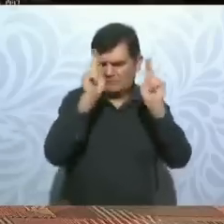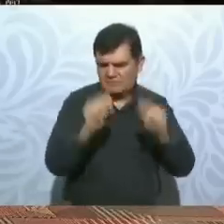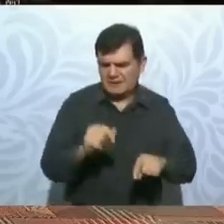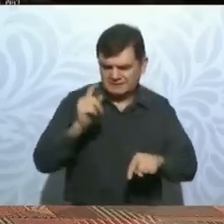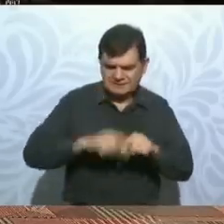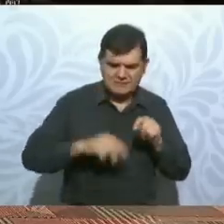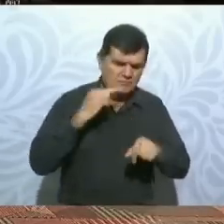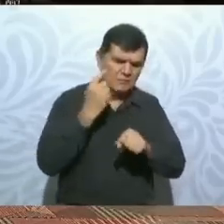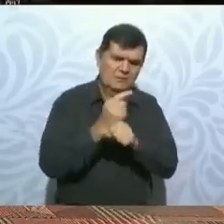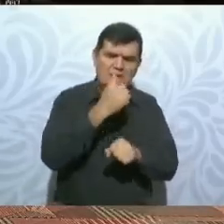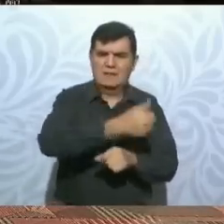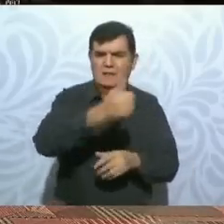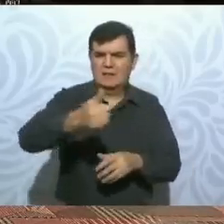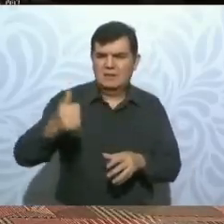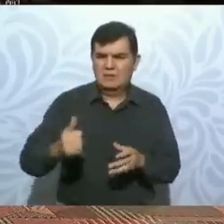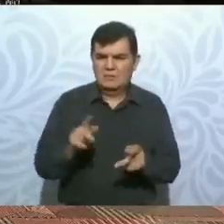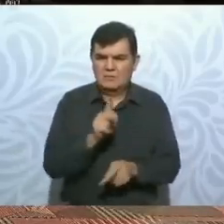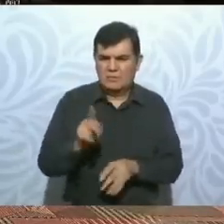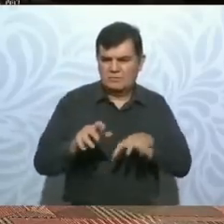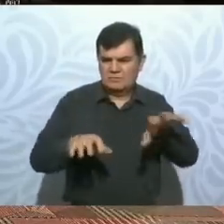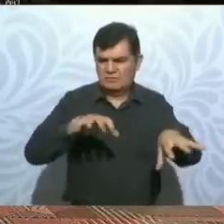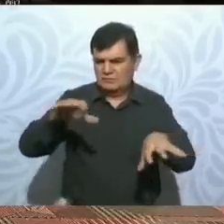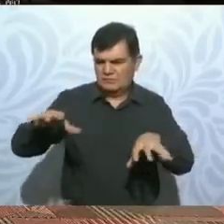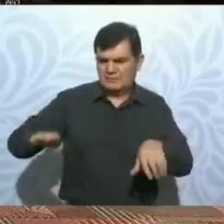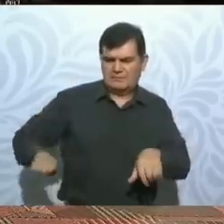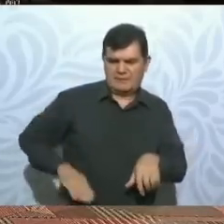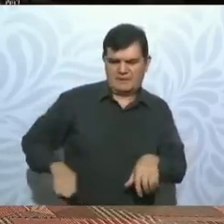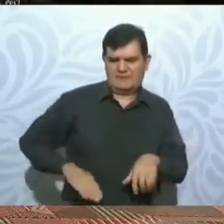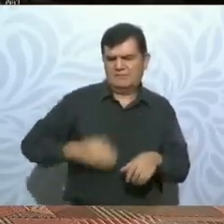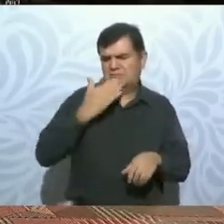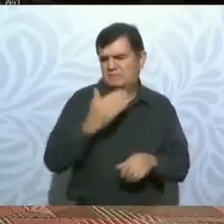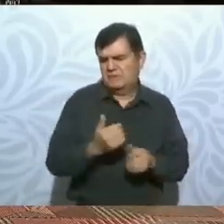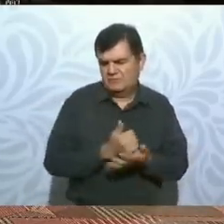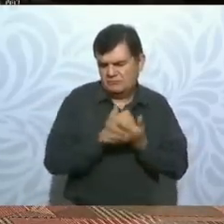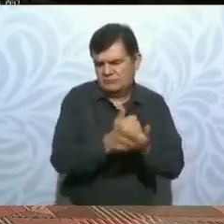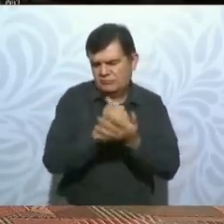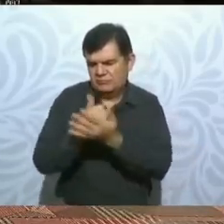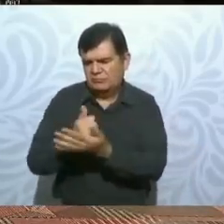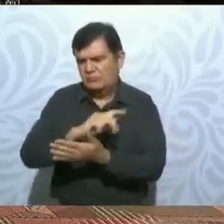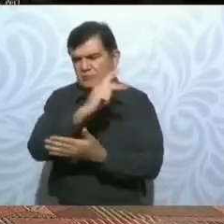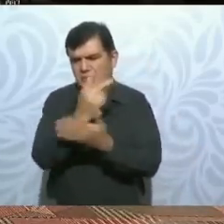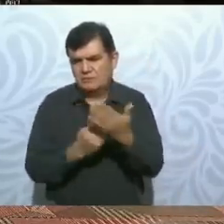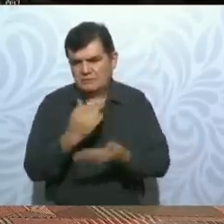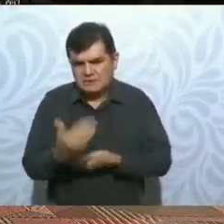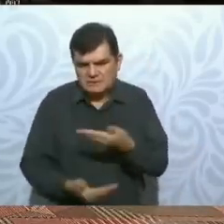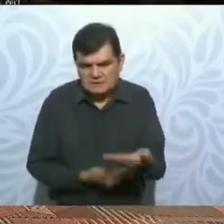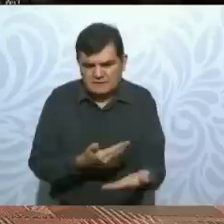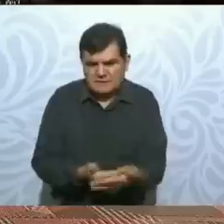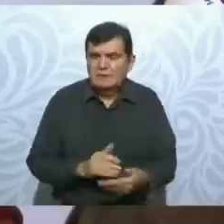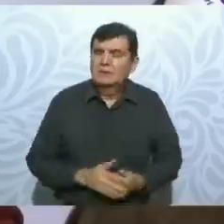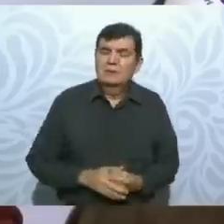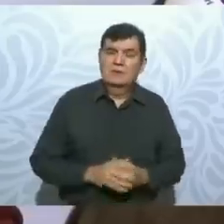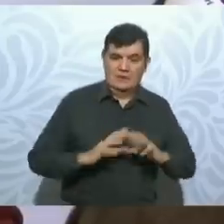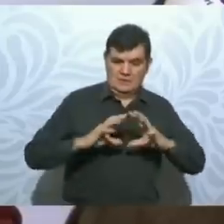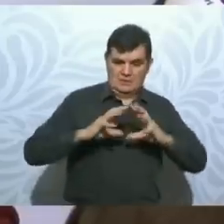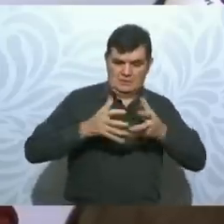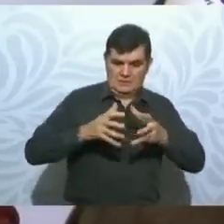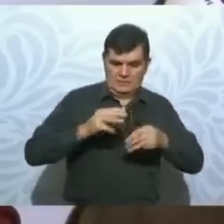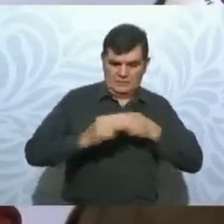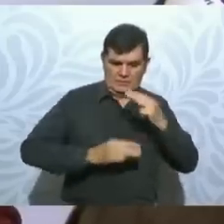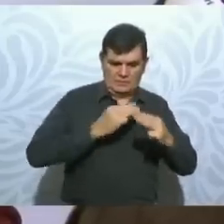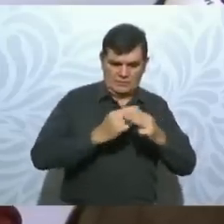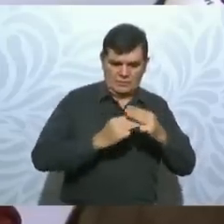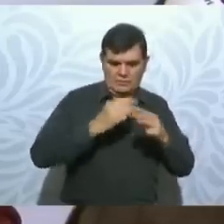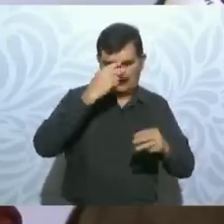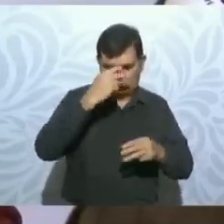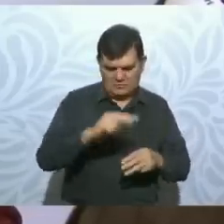de que las comunidades sean beneficiadas con programas y servicios el mundo México Busca la paz